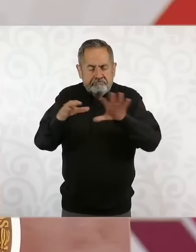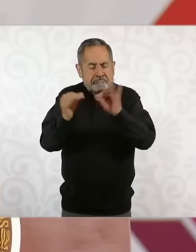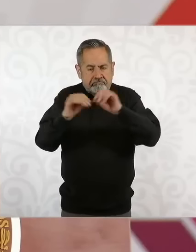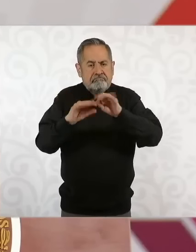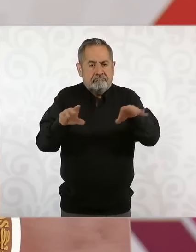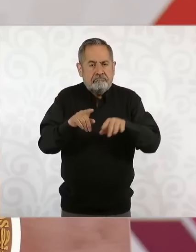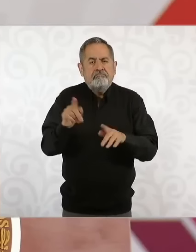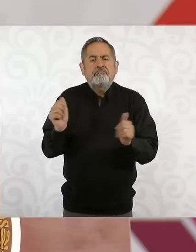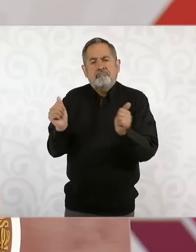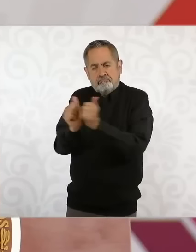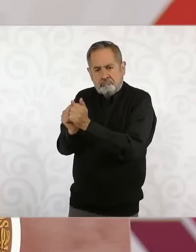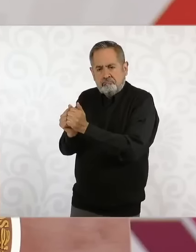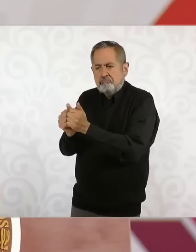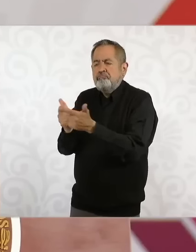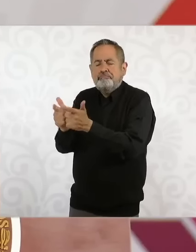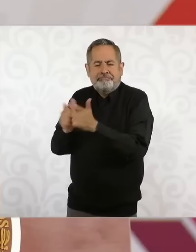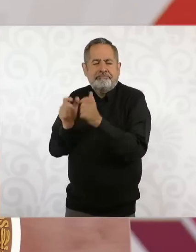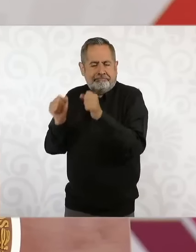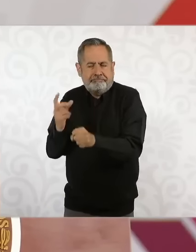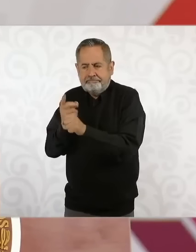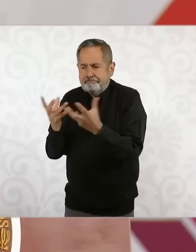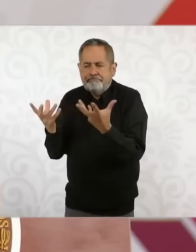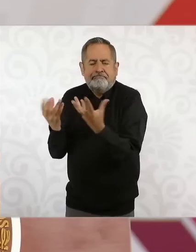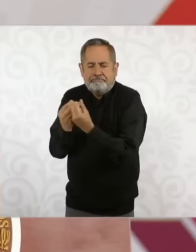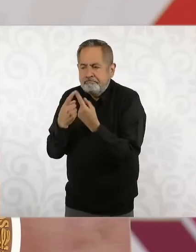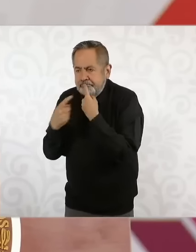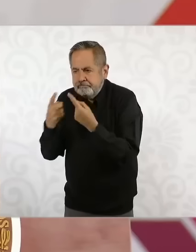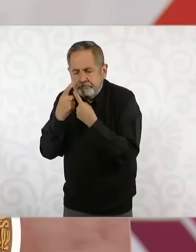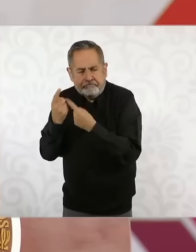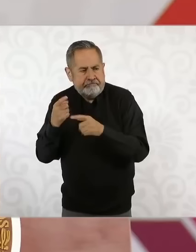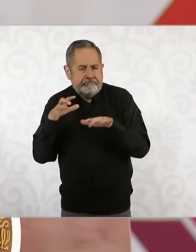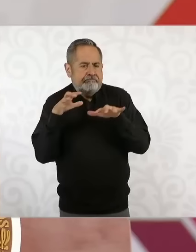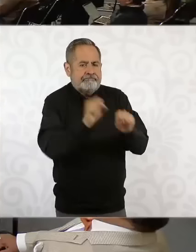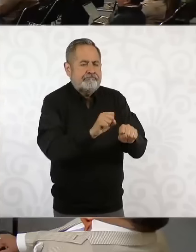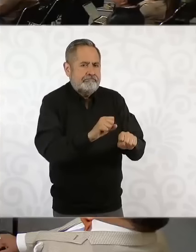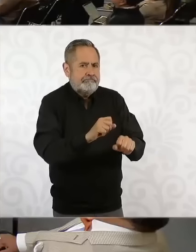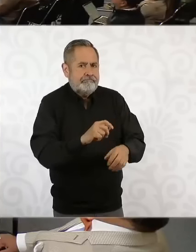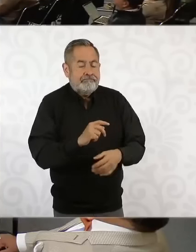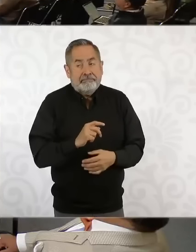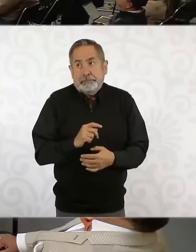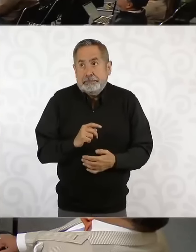con el gabinete de seguridad para poder detener a los responsables. ¿Se va a reforzar el tema